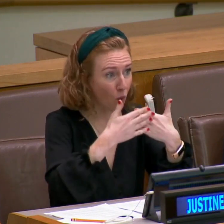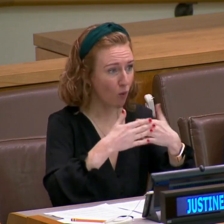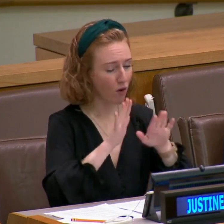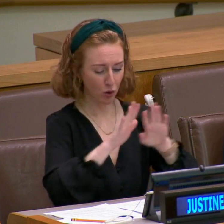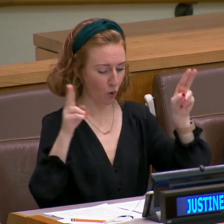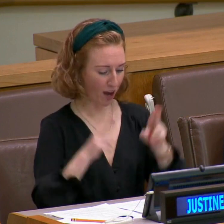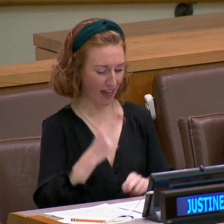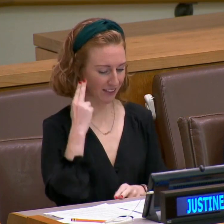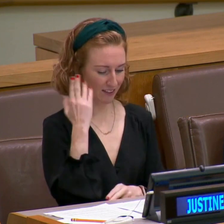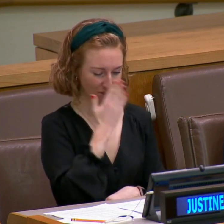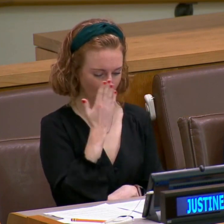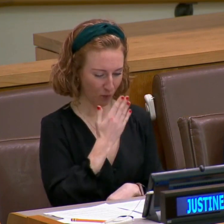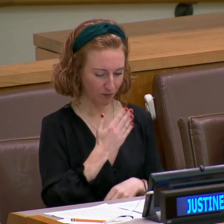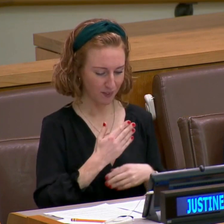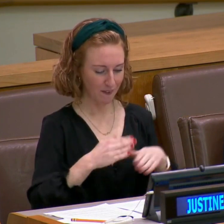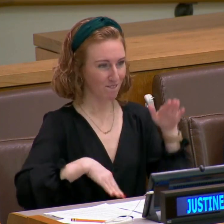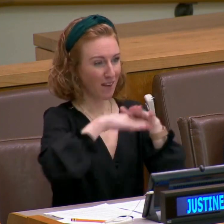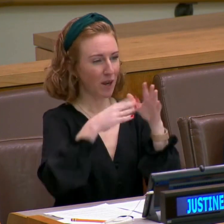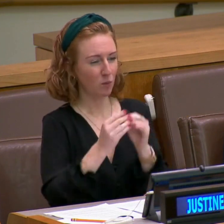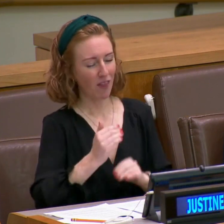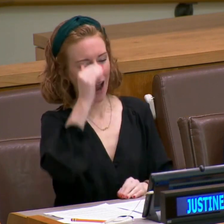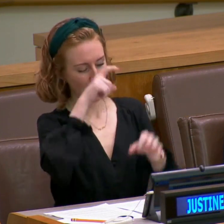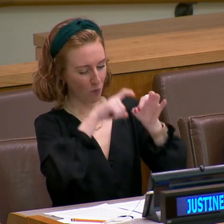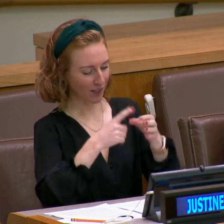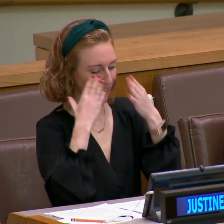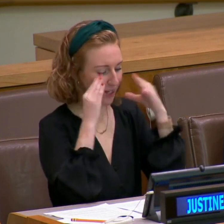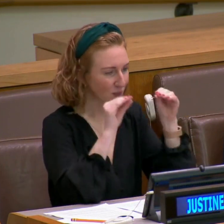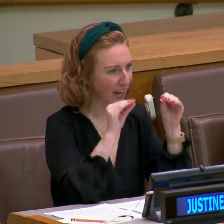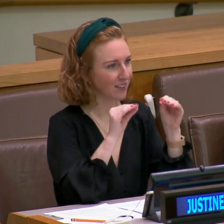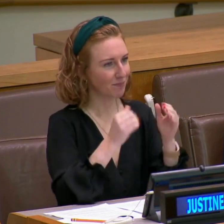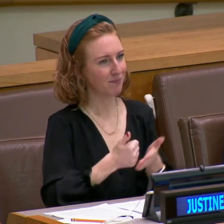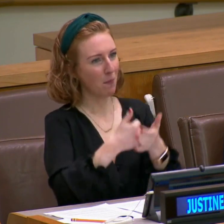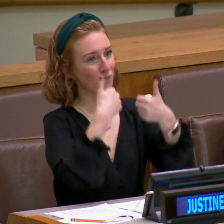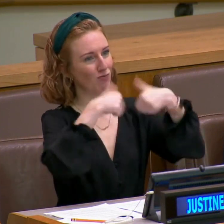debe haber más, y no menos, escuelas para personas sordas con un profesorado excelente de calidad para